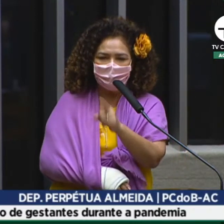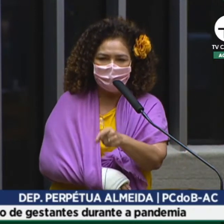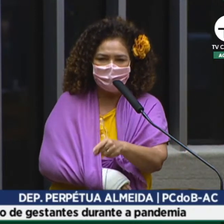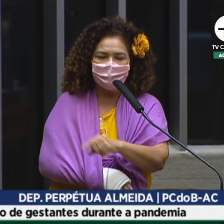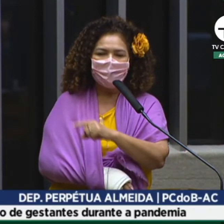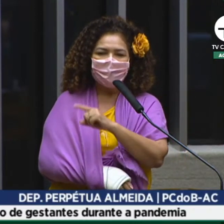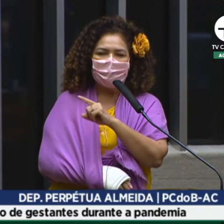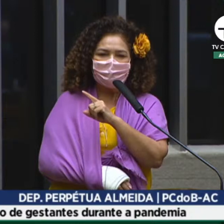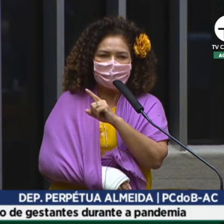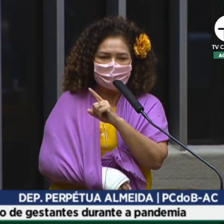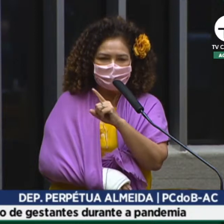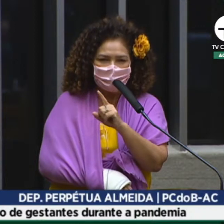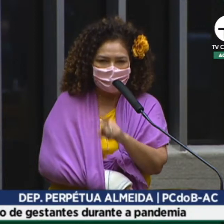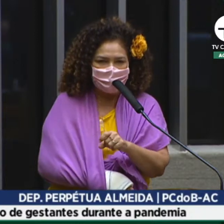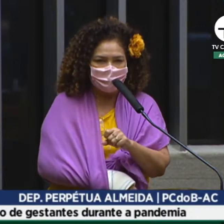DORINHA, DEPUTADA CELINA... EU E OUTRAS COLEGAS PARLAMENTARES